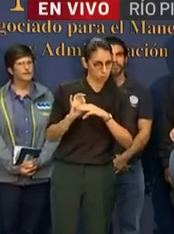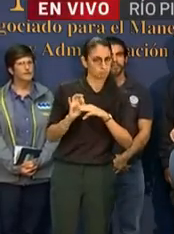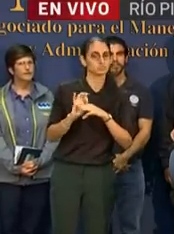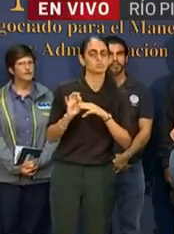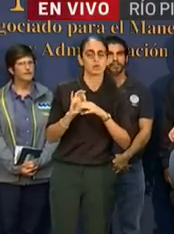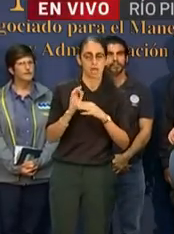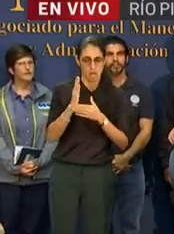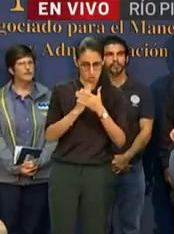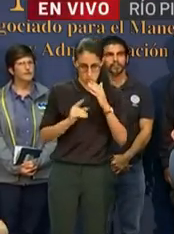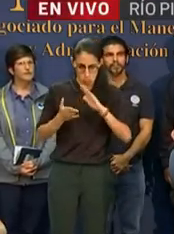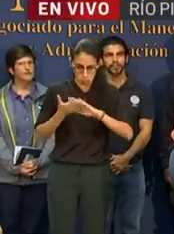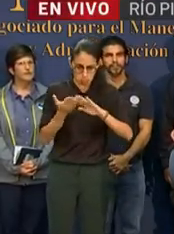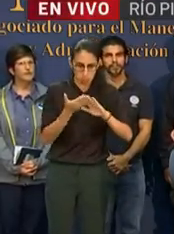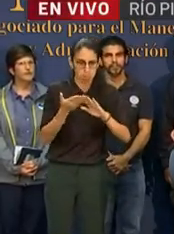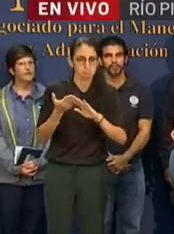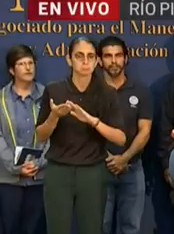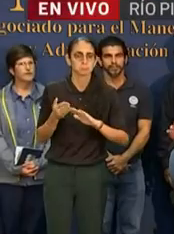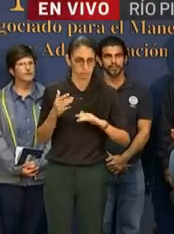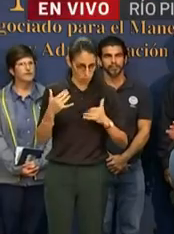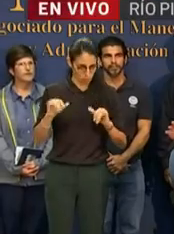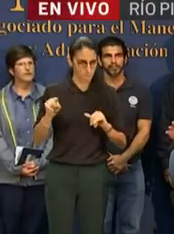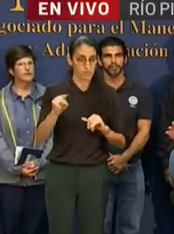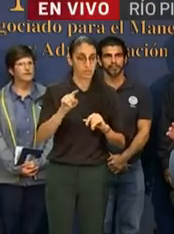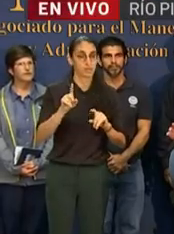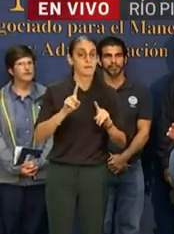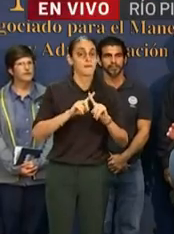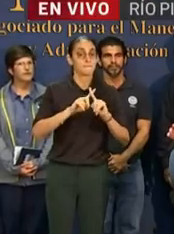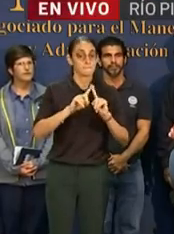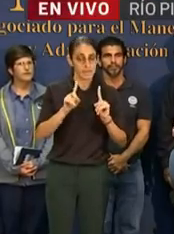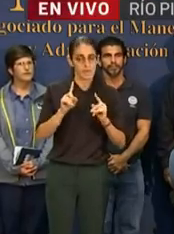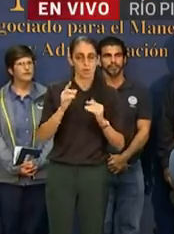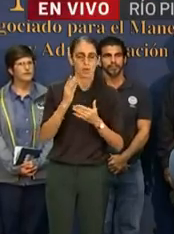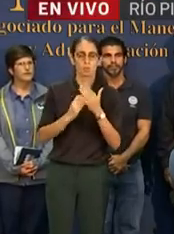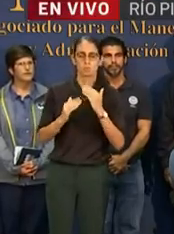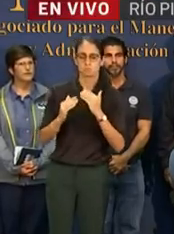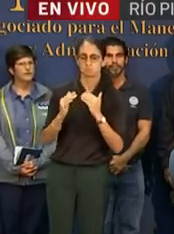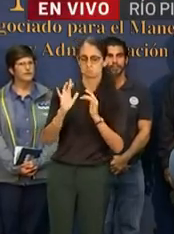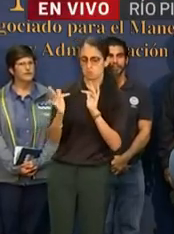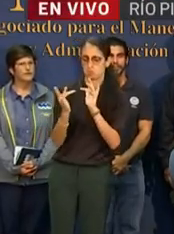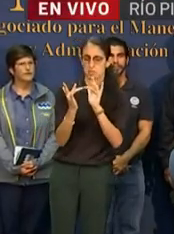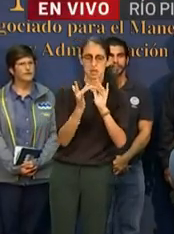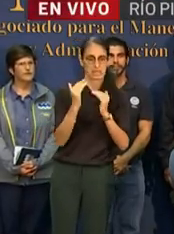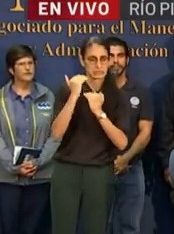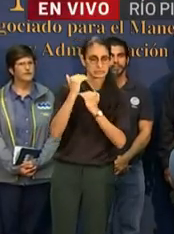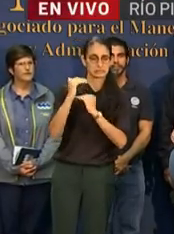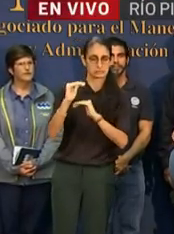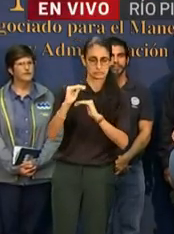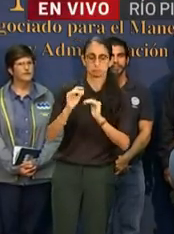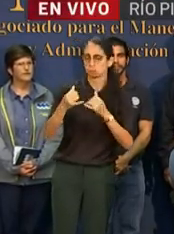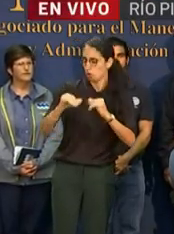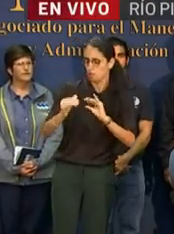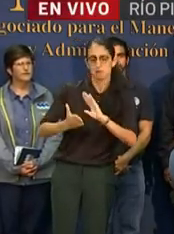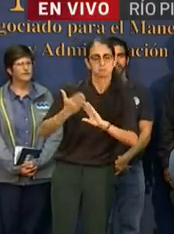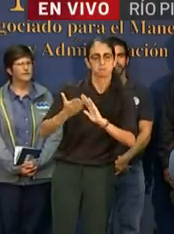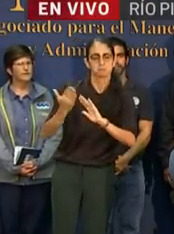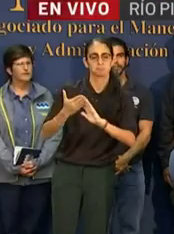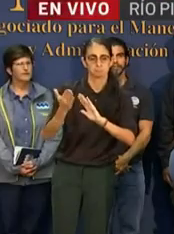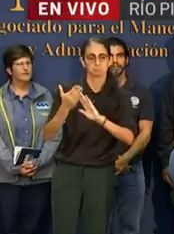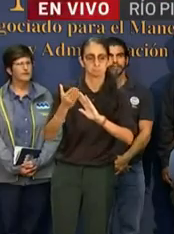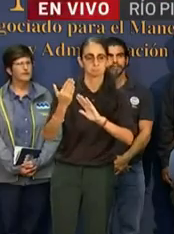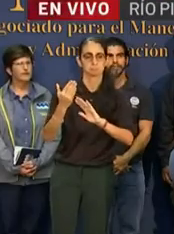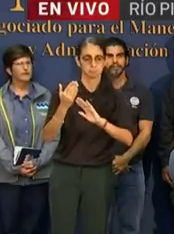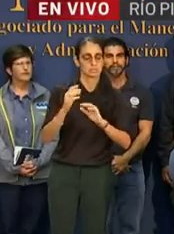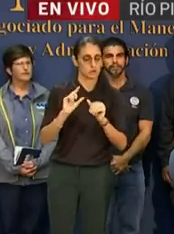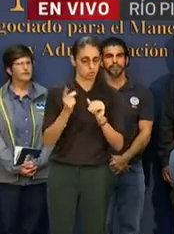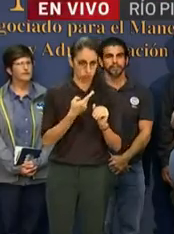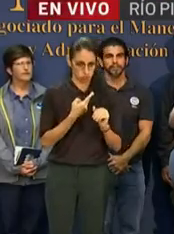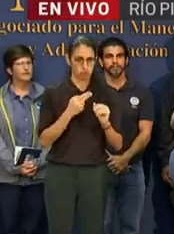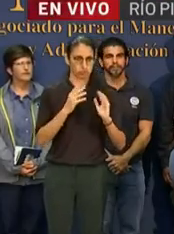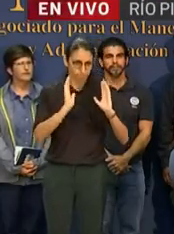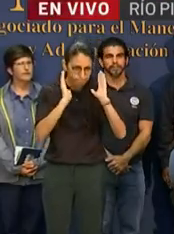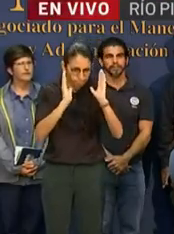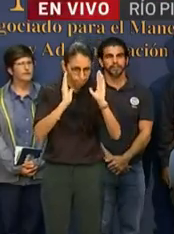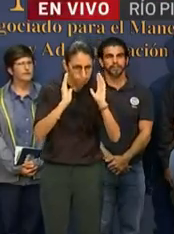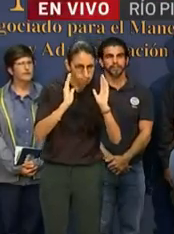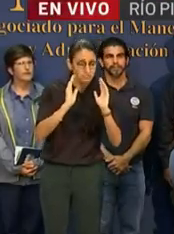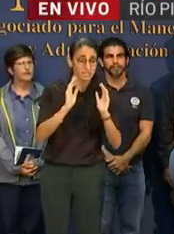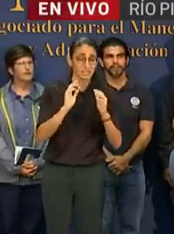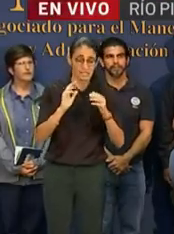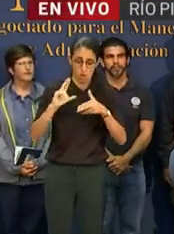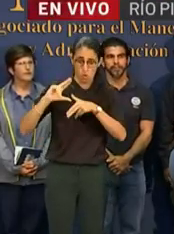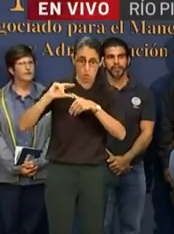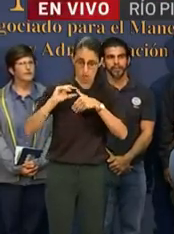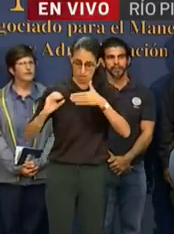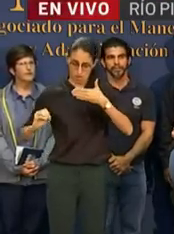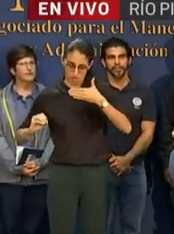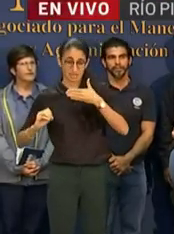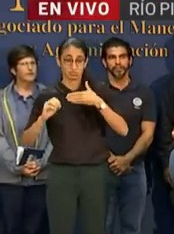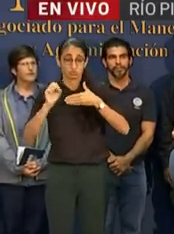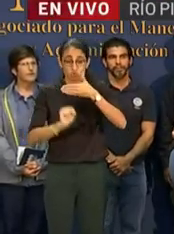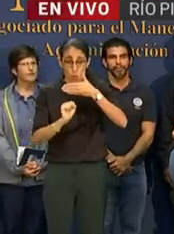HASTA AHORA EL SISTEMA SE